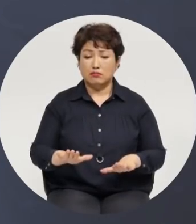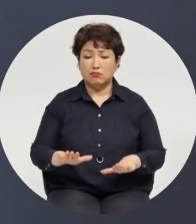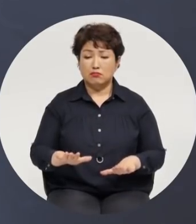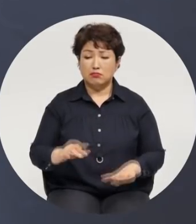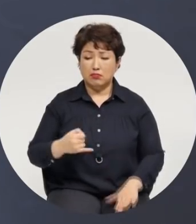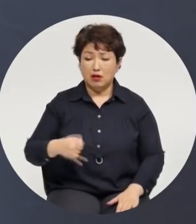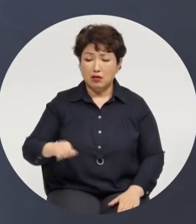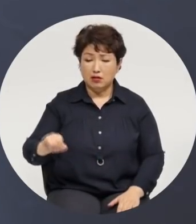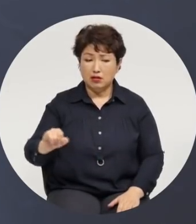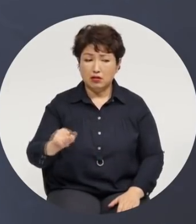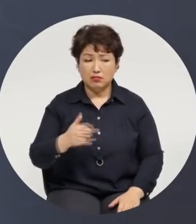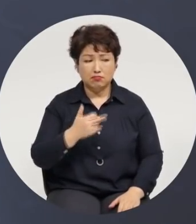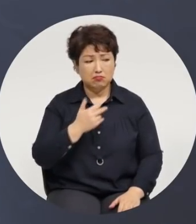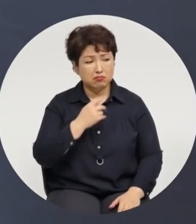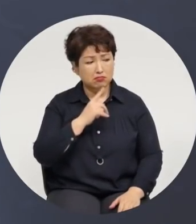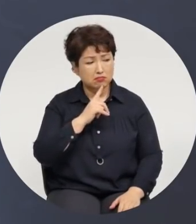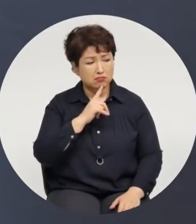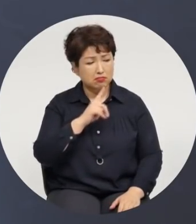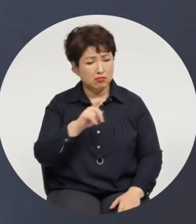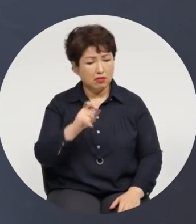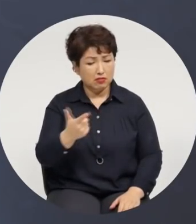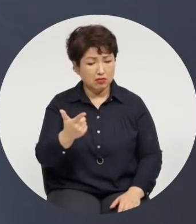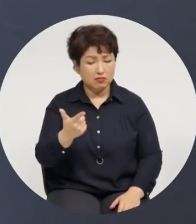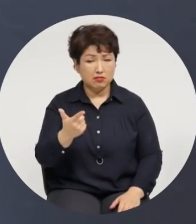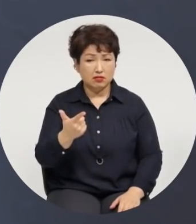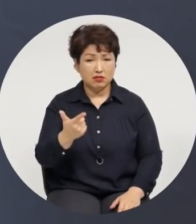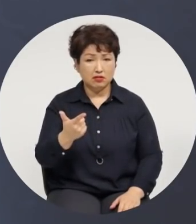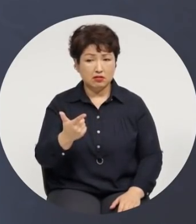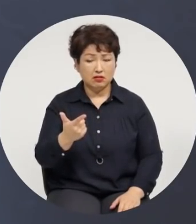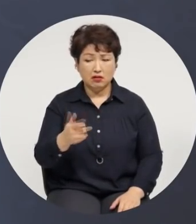아직 아이는 미성년자니까